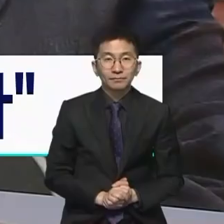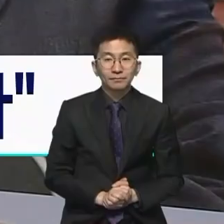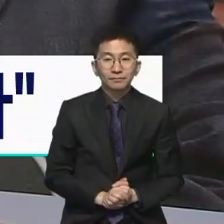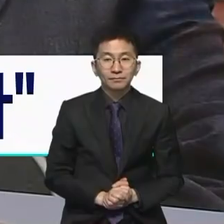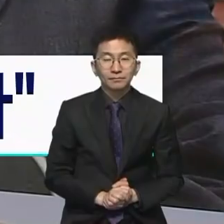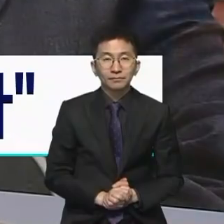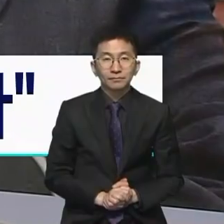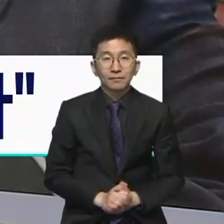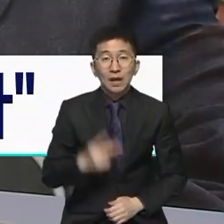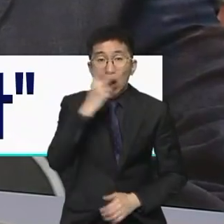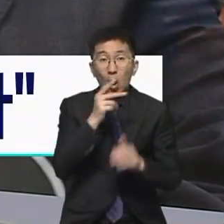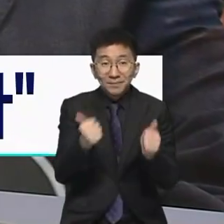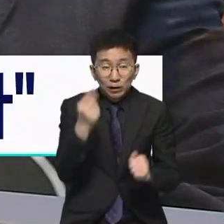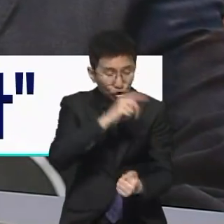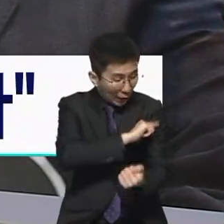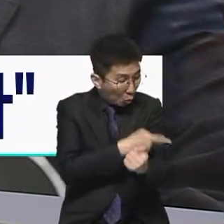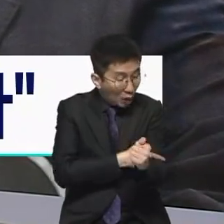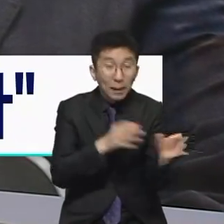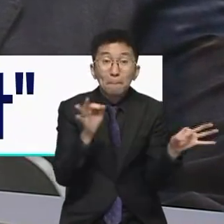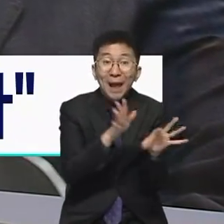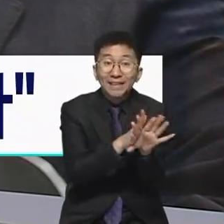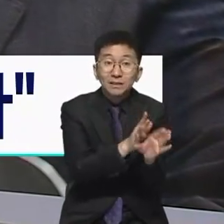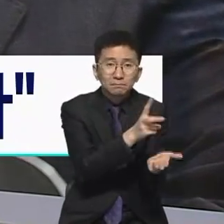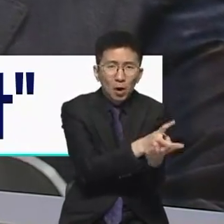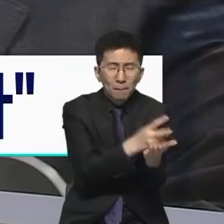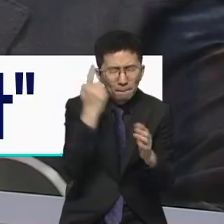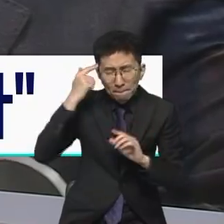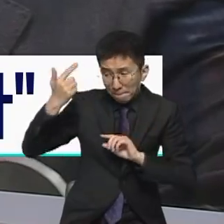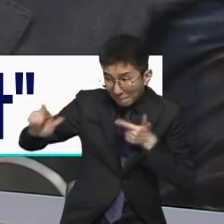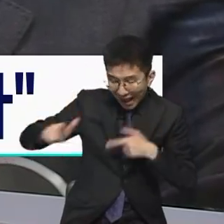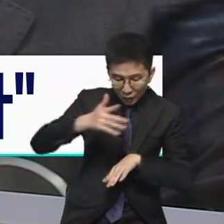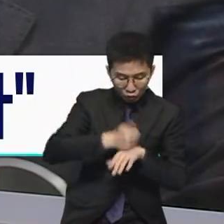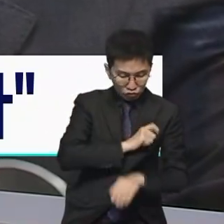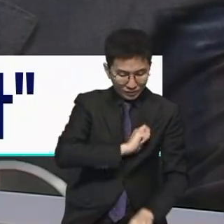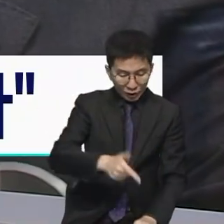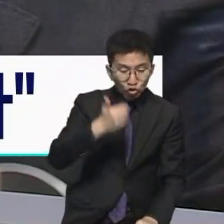강민우입니다. (앵커) 검찰수사권 폐지 법안에 반발해 사직서를 냈었던 김오수 검찰총장이 오늘